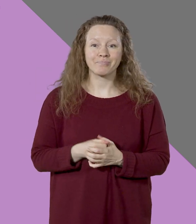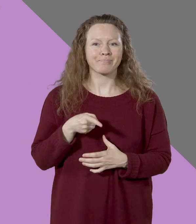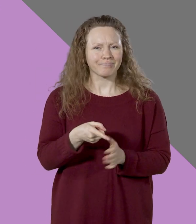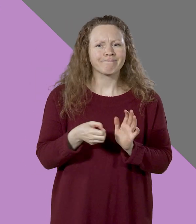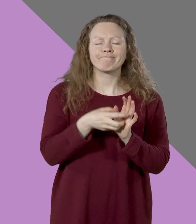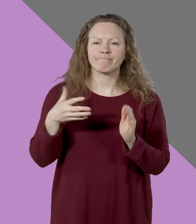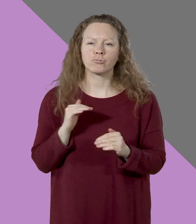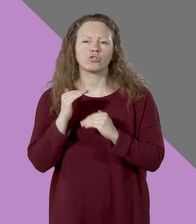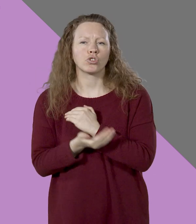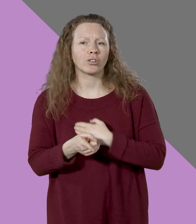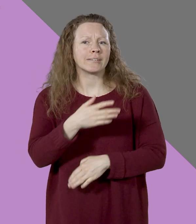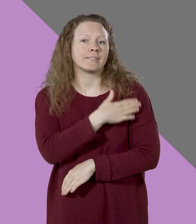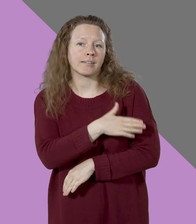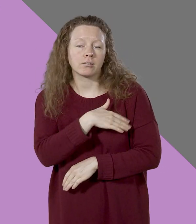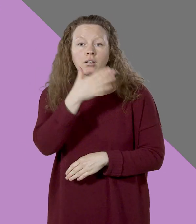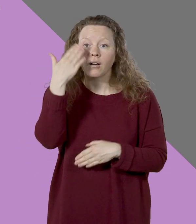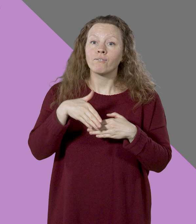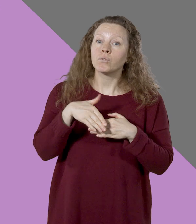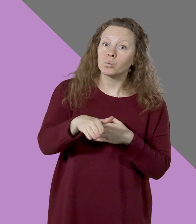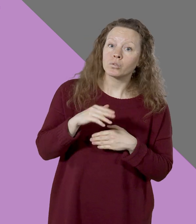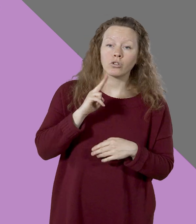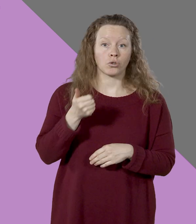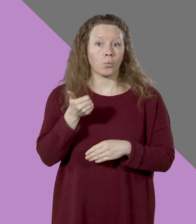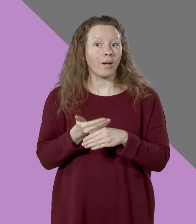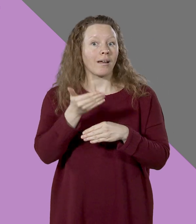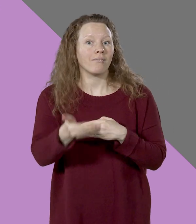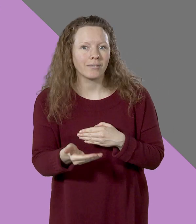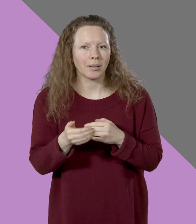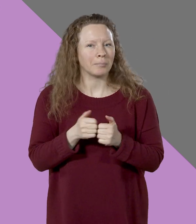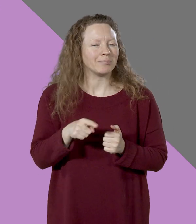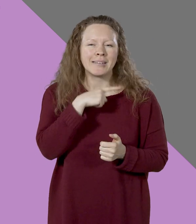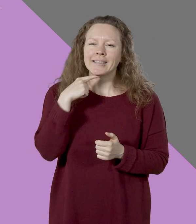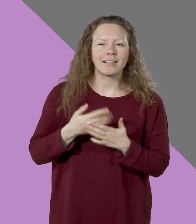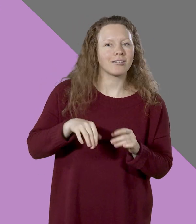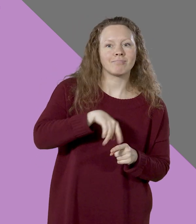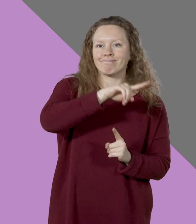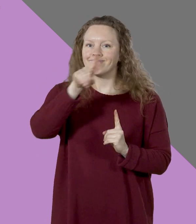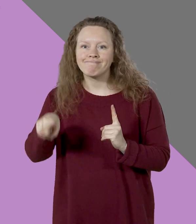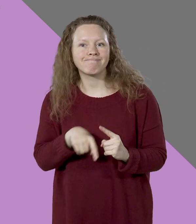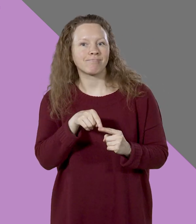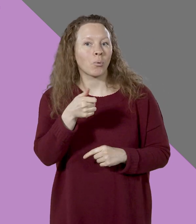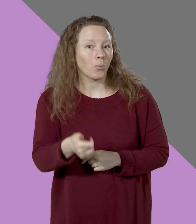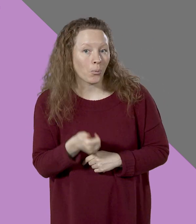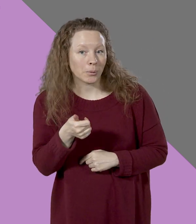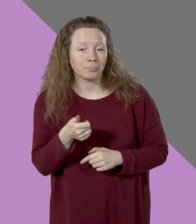Det här tryggar en fortsättning av tjänsten efter årsskiftet, - men inte för hela nästa år.